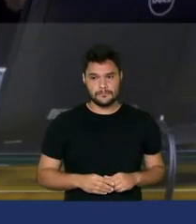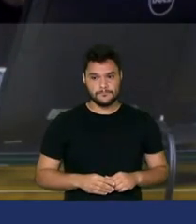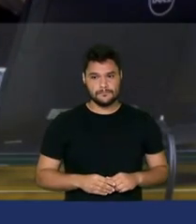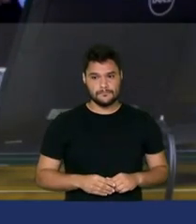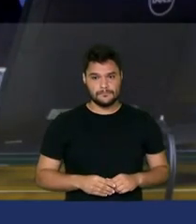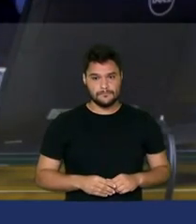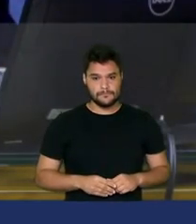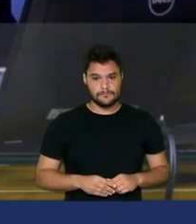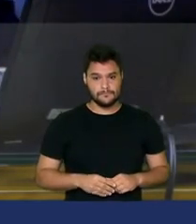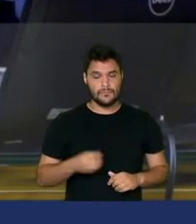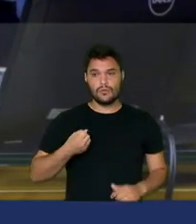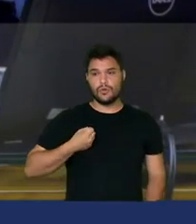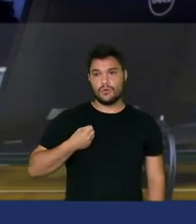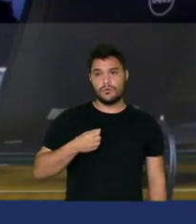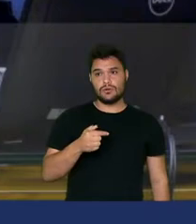PROJETO DE LEI COMPLEMENTAR